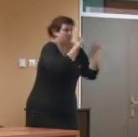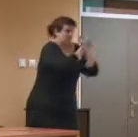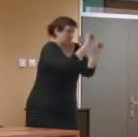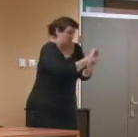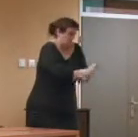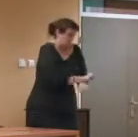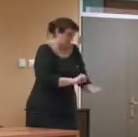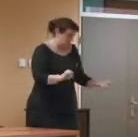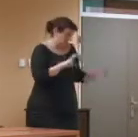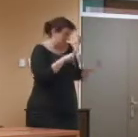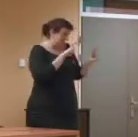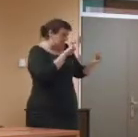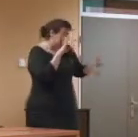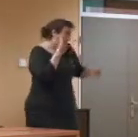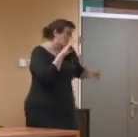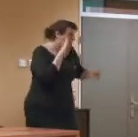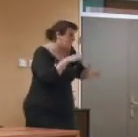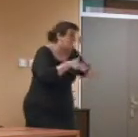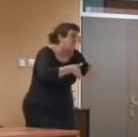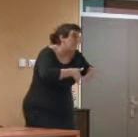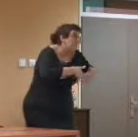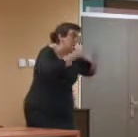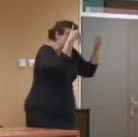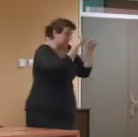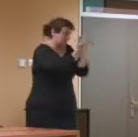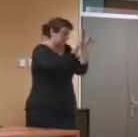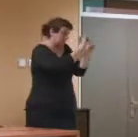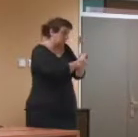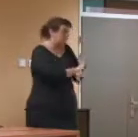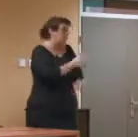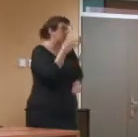acerca de lacorrupción y de los que vivimos en este mundo. Pero